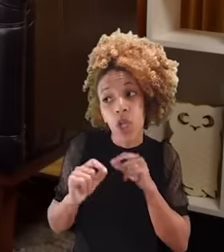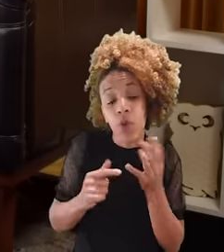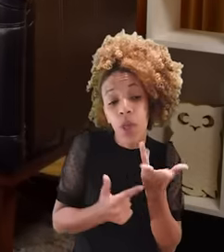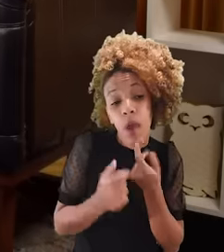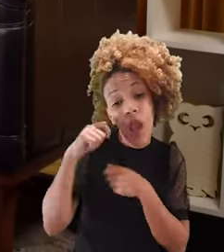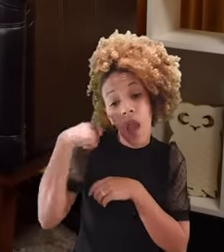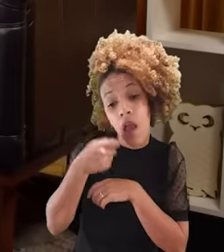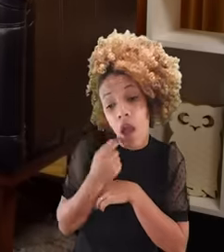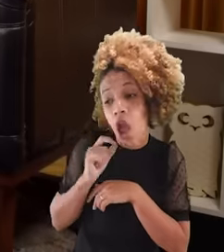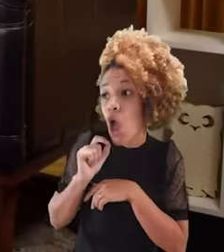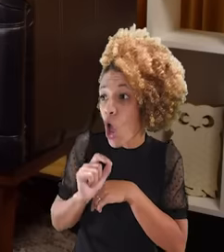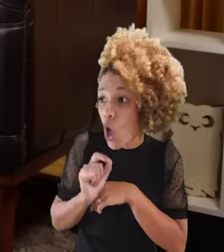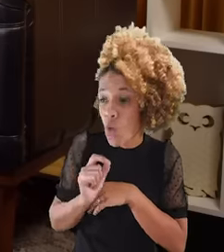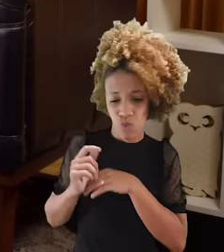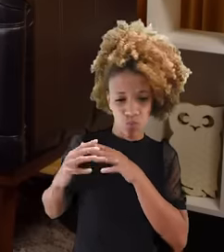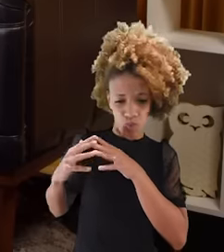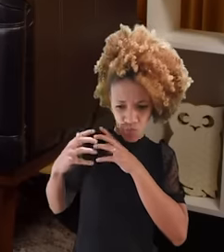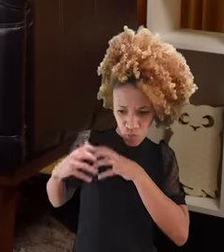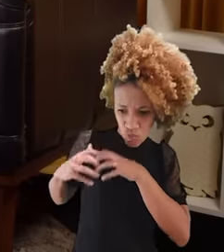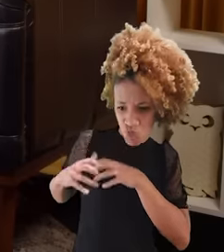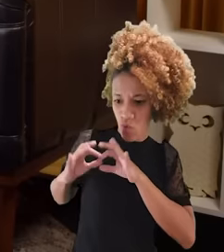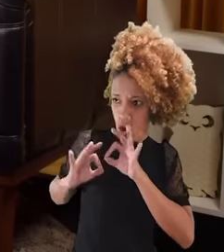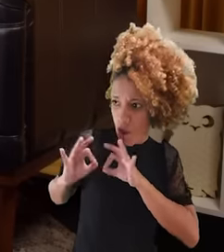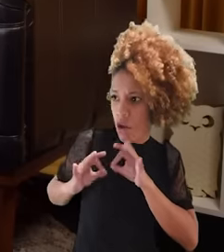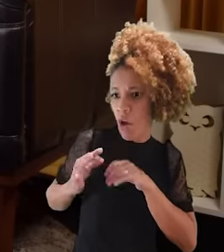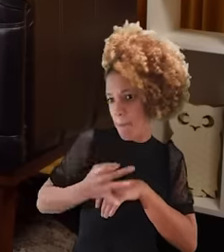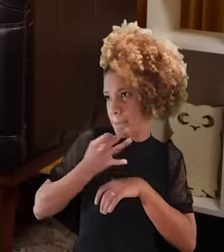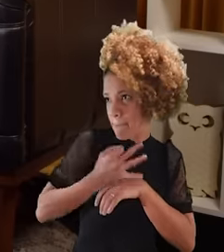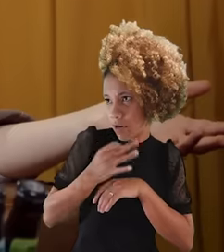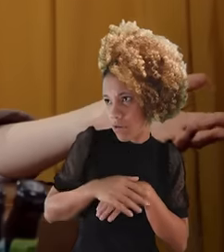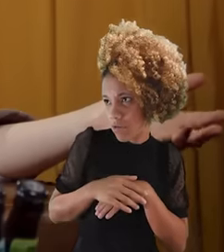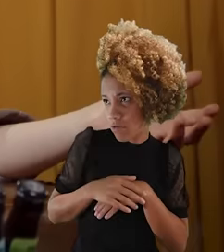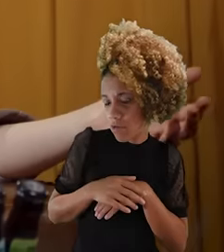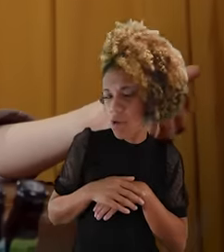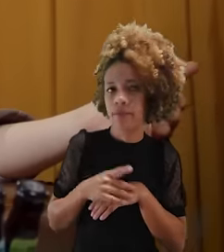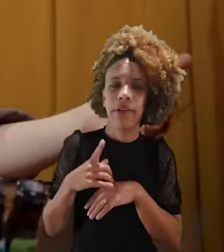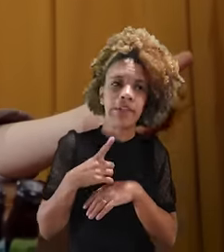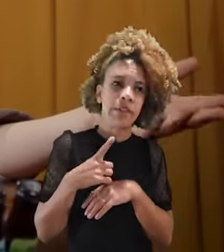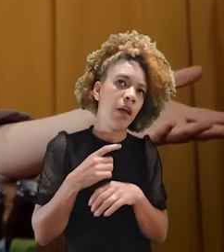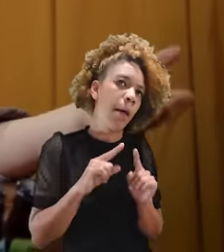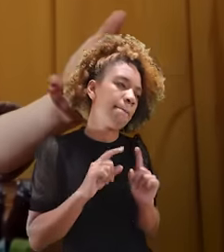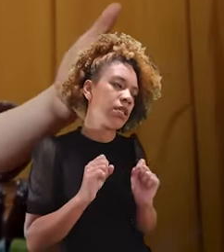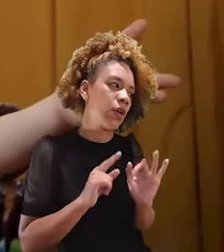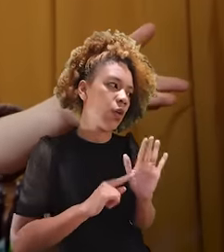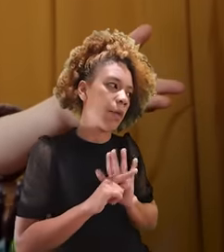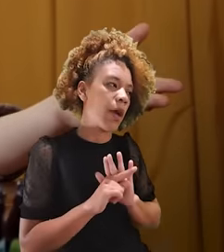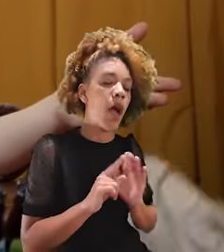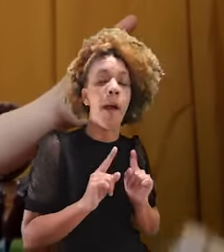um artista é o ponto de vista dele sim você vai ter e você v isso em elencos diferentes você vê